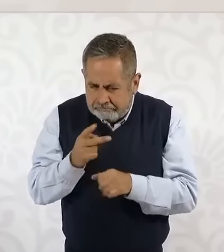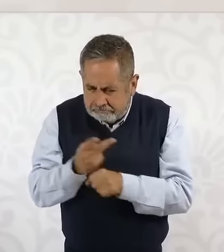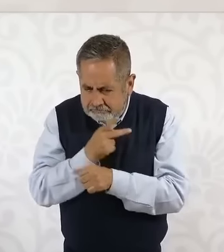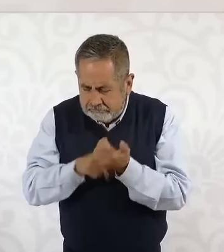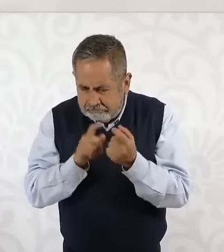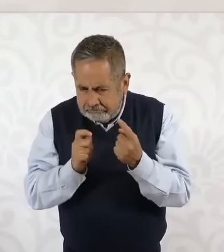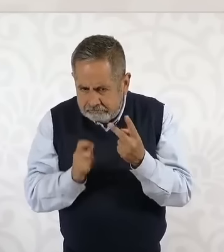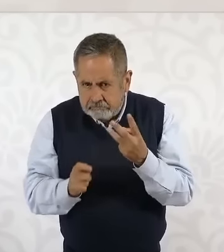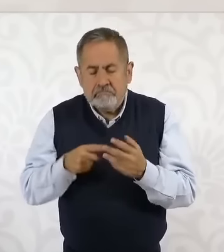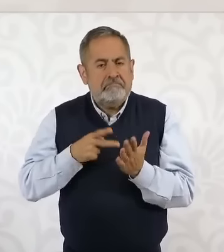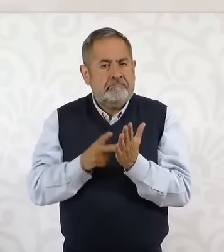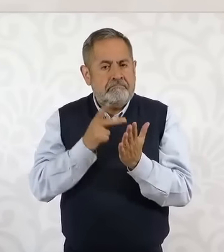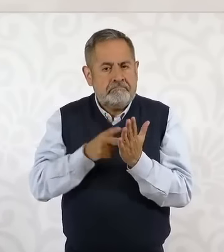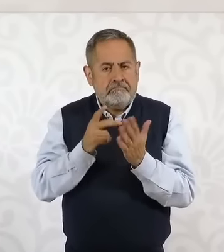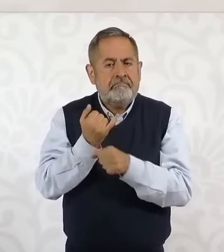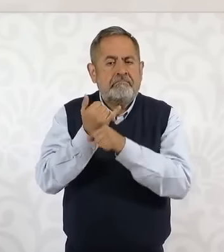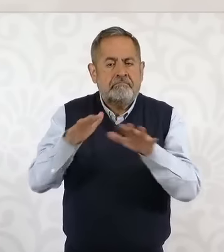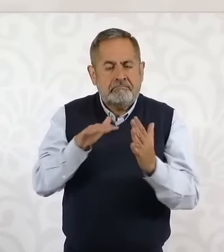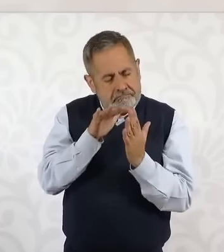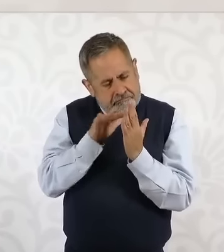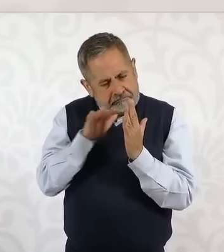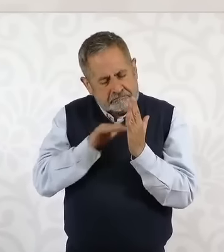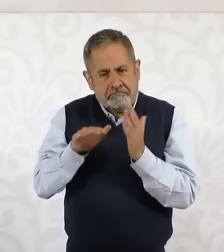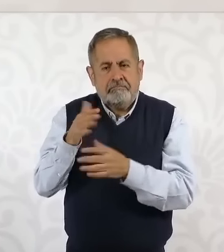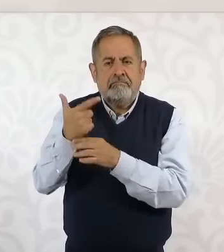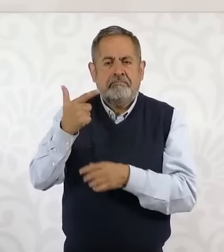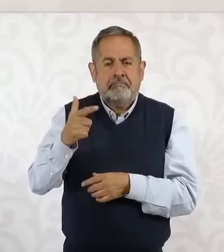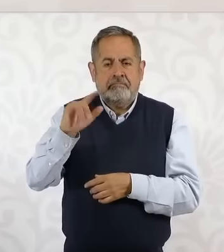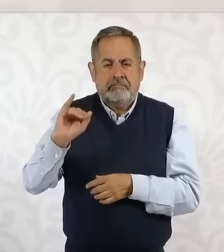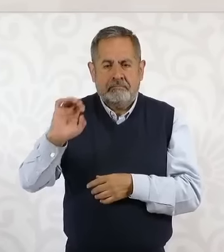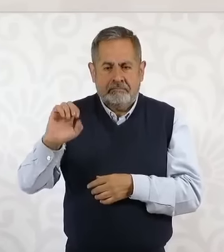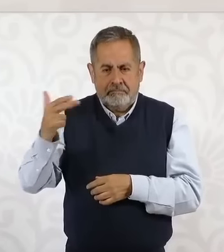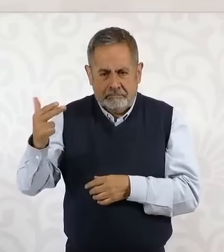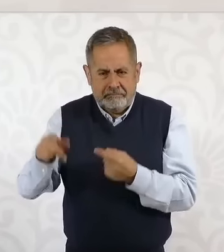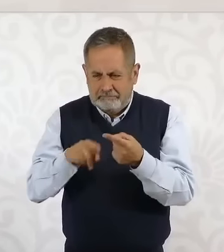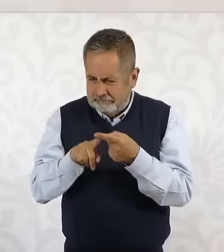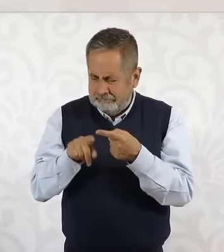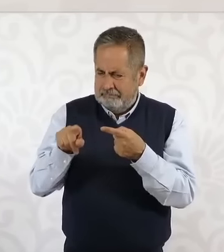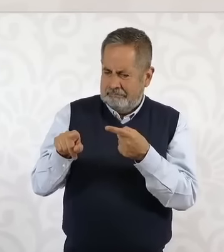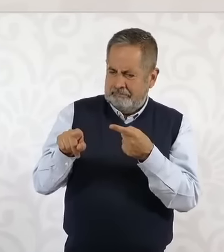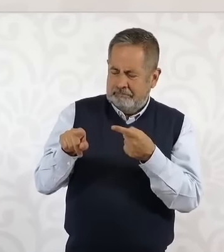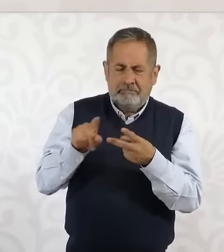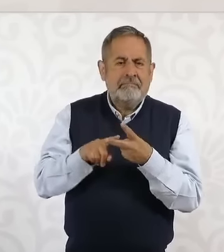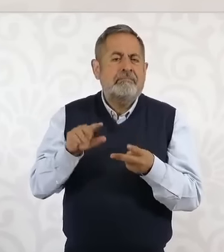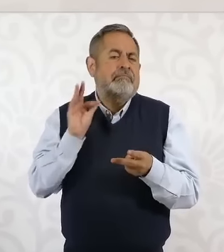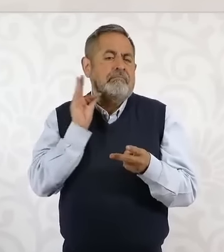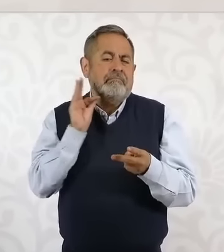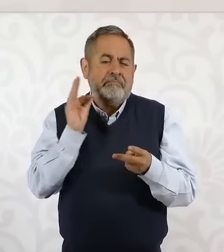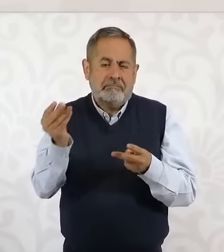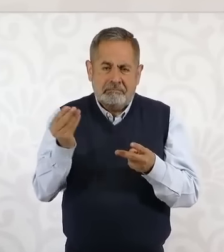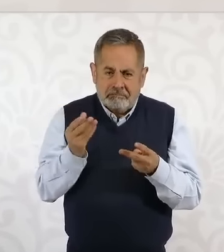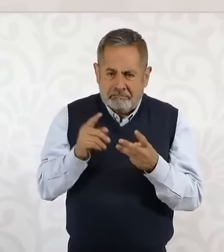Repito, he leído varias veces el informe del G, el informe de los fiscales, incluso carpetas de